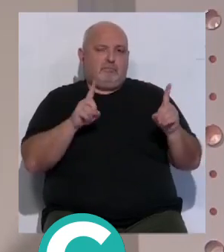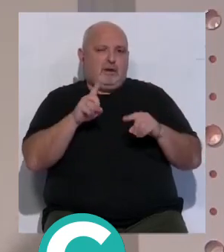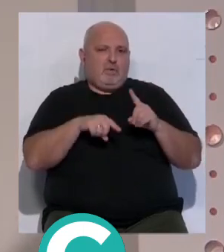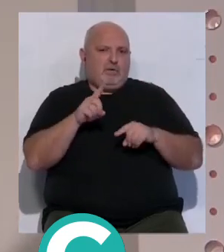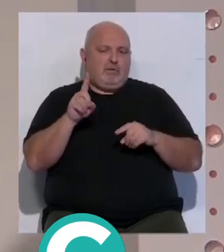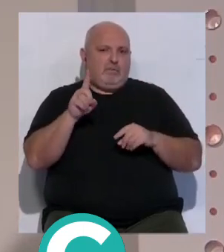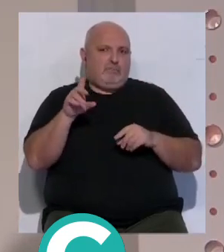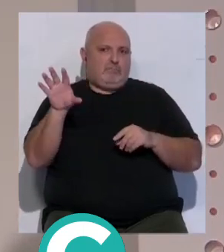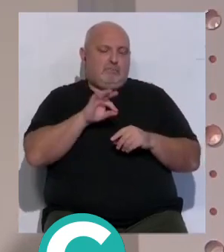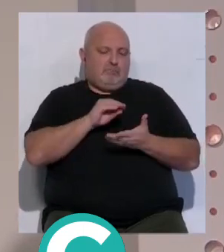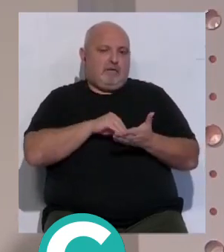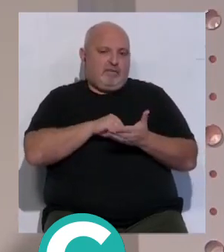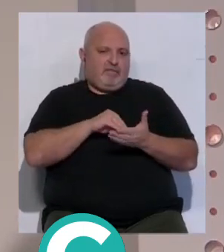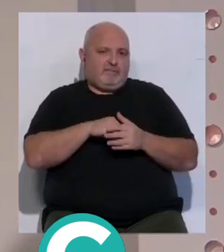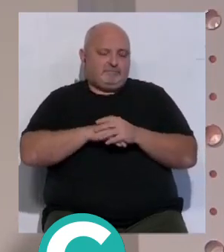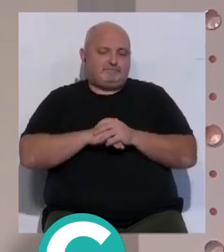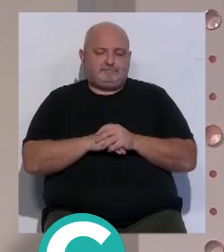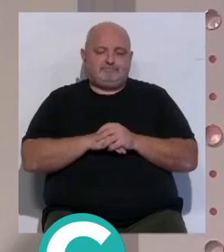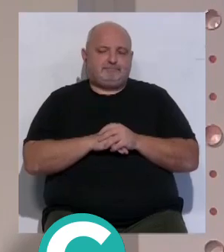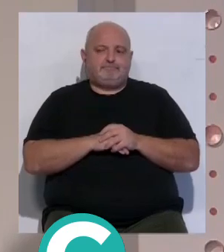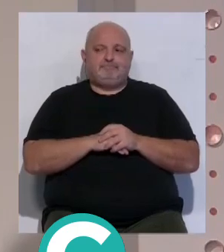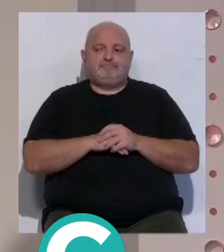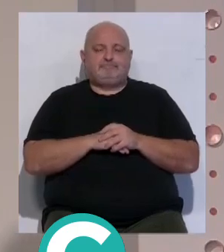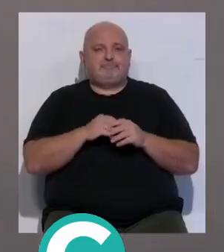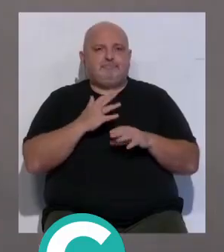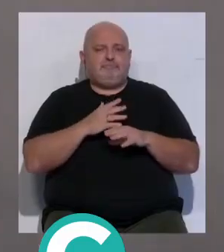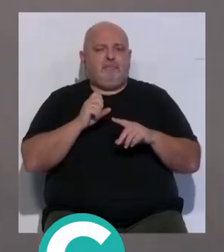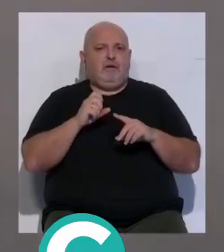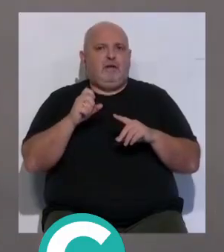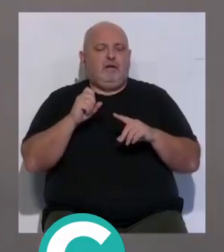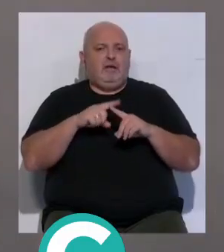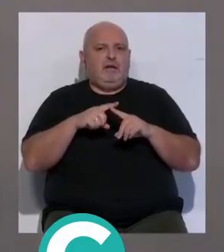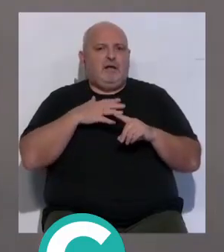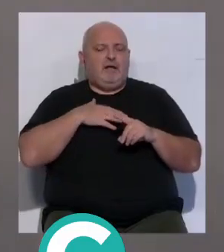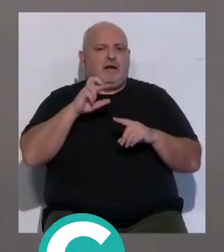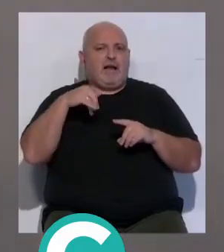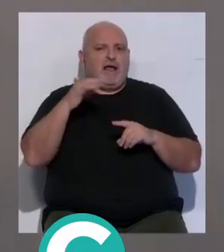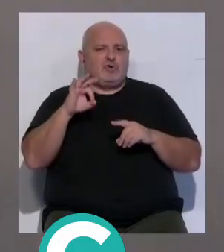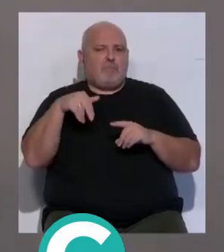Álvaro Cervera en otras temporadas Sí bueno jugaba en el Rayo majadahonda fue que estaba